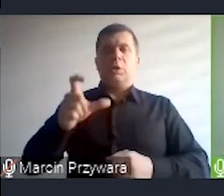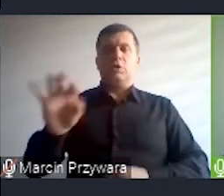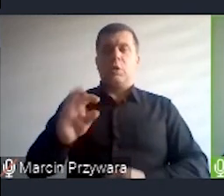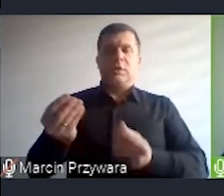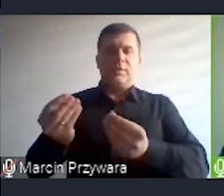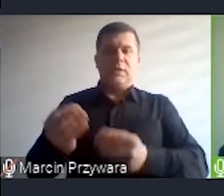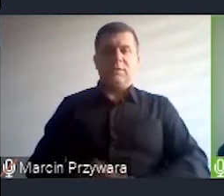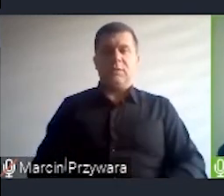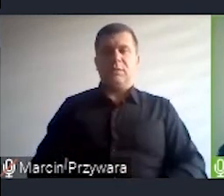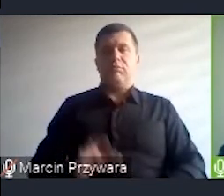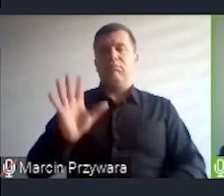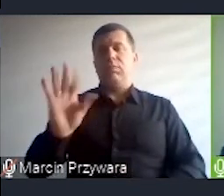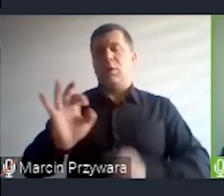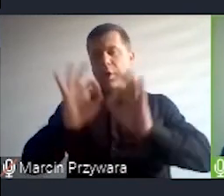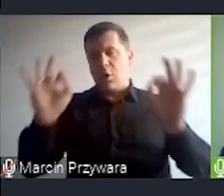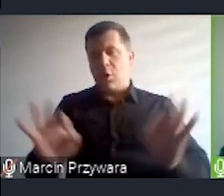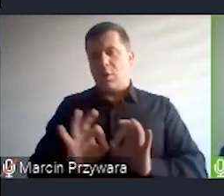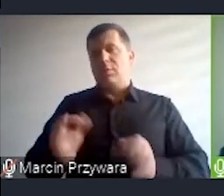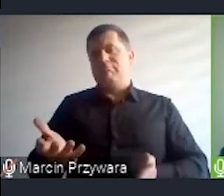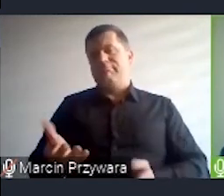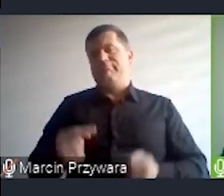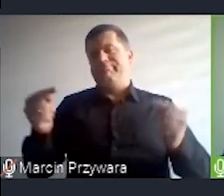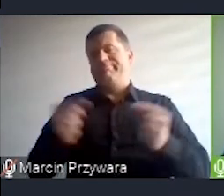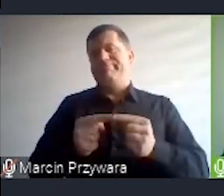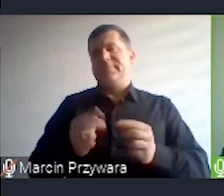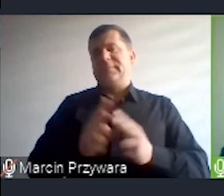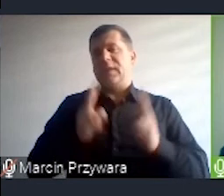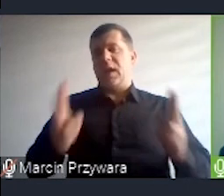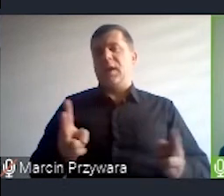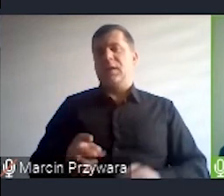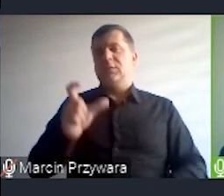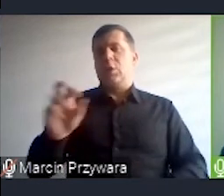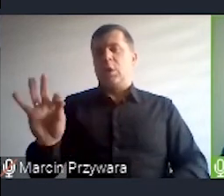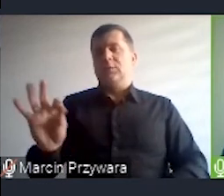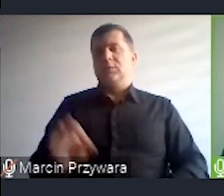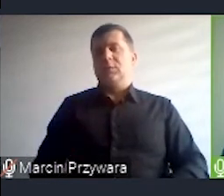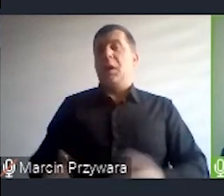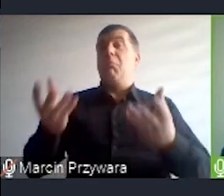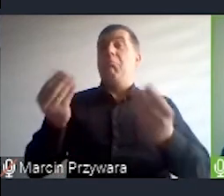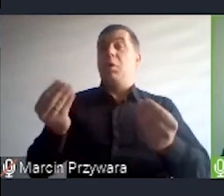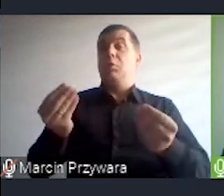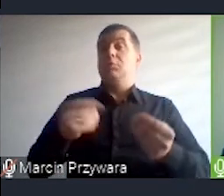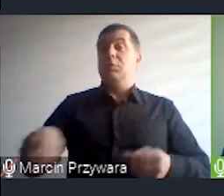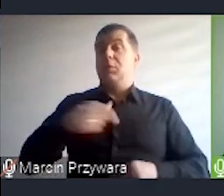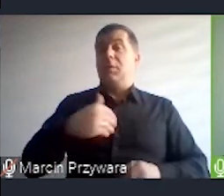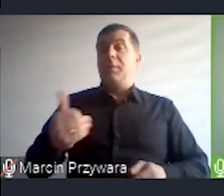bo generalnie wpisuje się w zakres samego cross-financingu. Po co on nam jest?